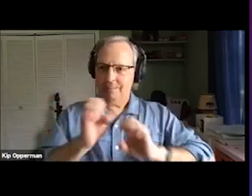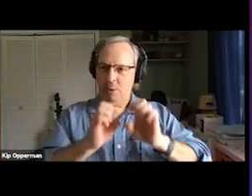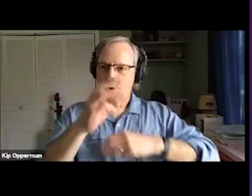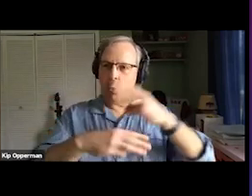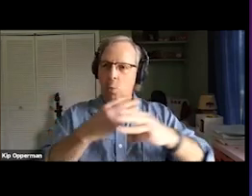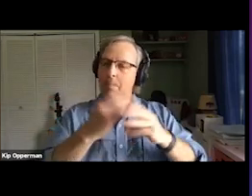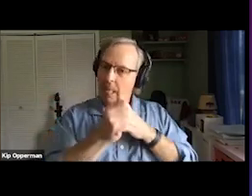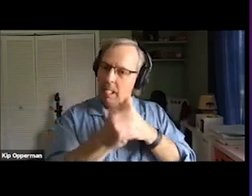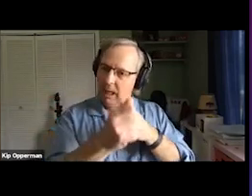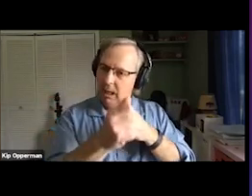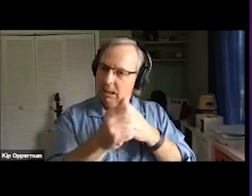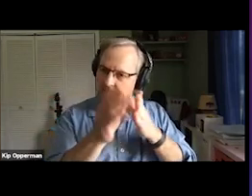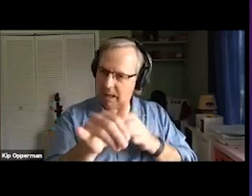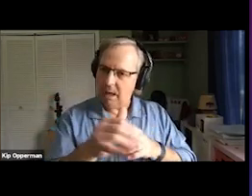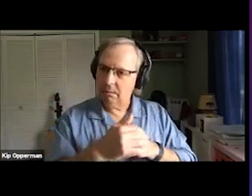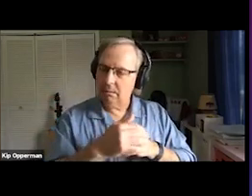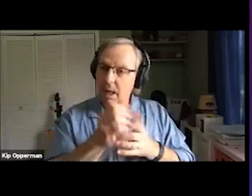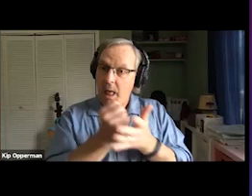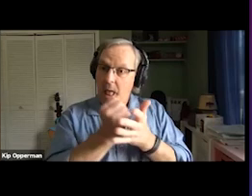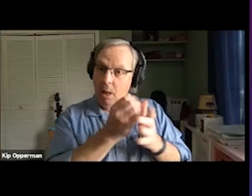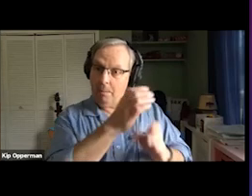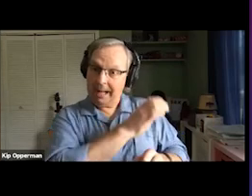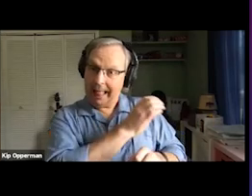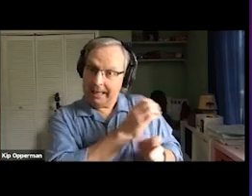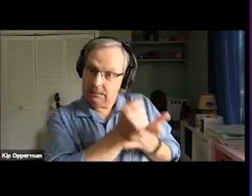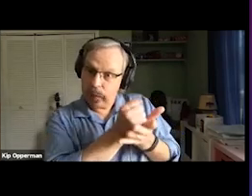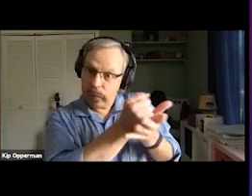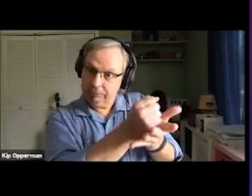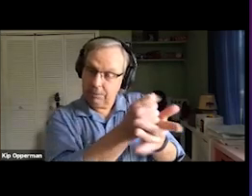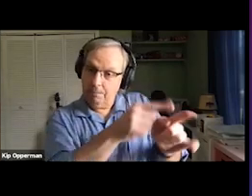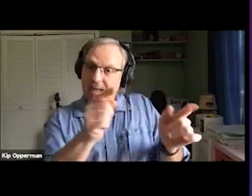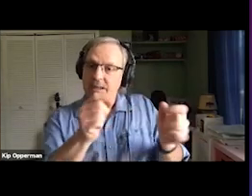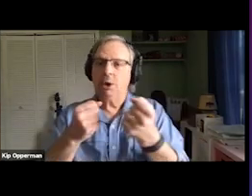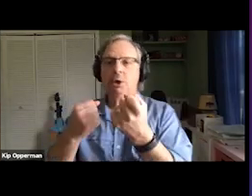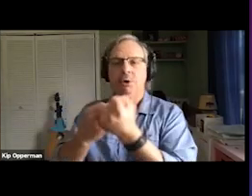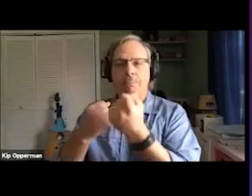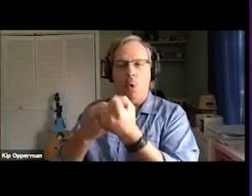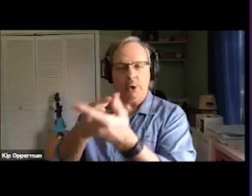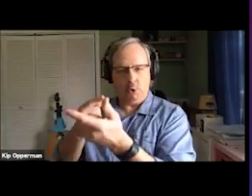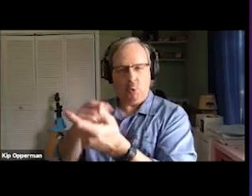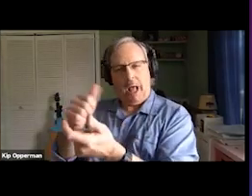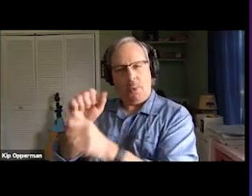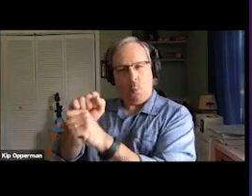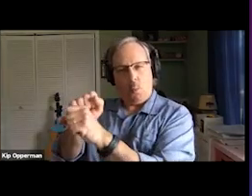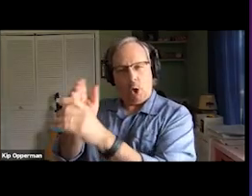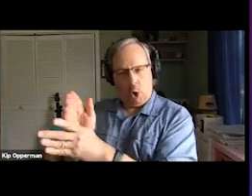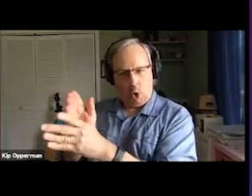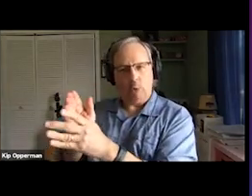no solo útiles para nuestros clientes, sino que también apoyamos a nuestros colegas. Creo que hemos podido mantener el equilibrio